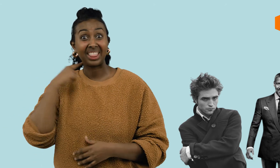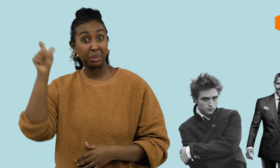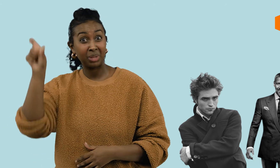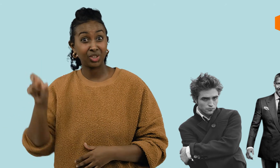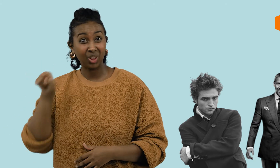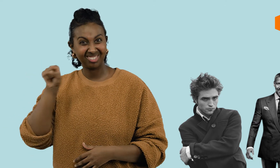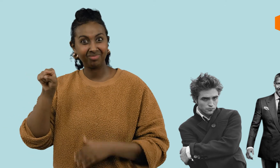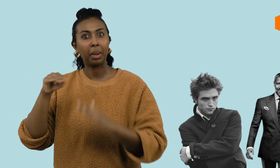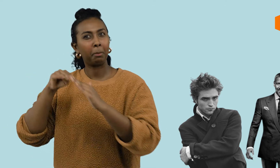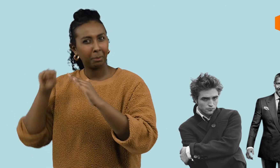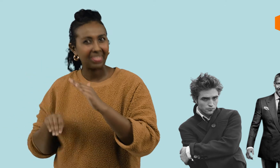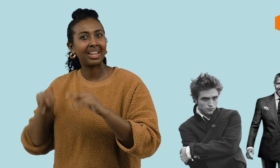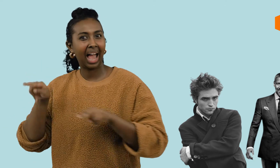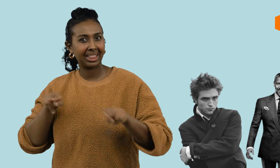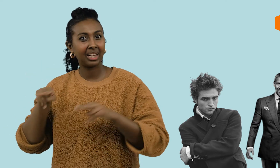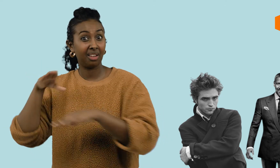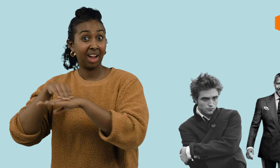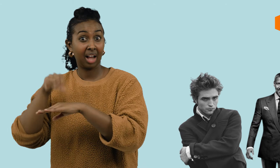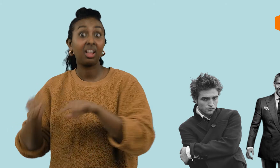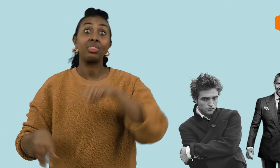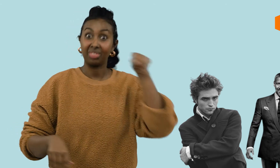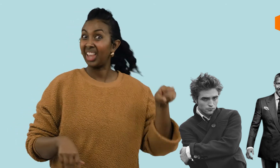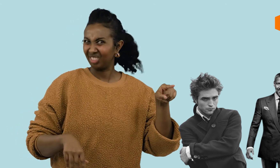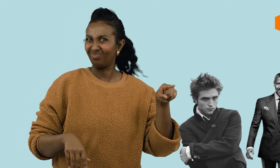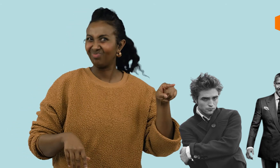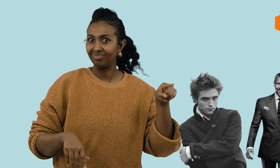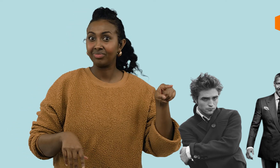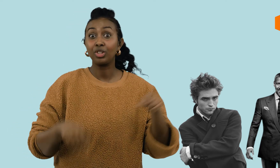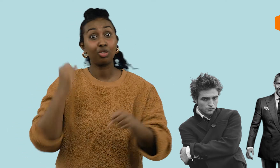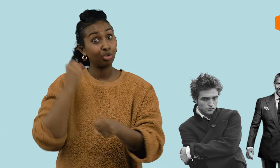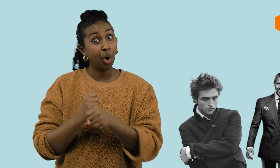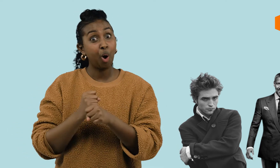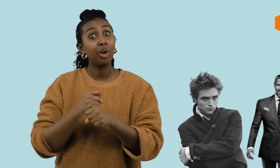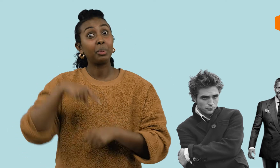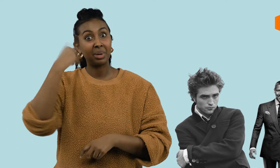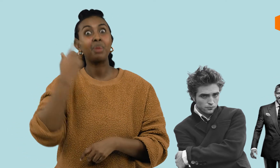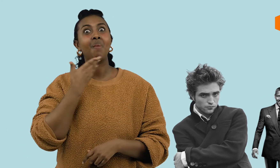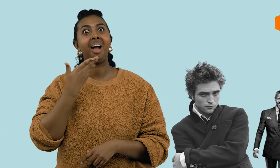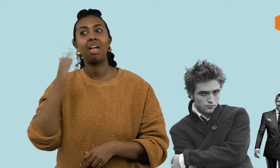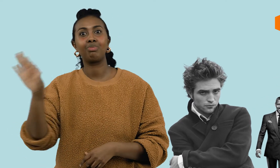De wit persoon met minder acteerervaring dan de zwarte persoon kan eerder worden gekozen.